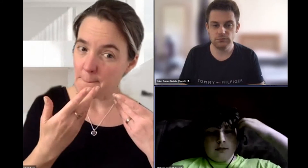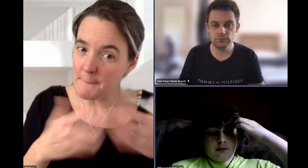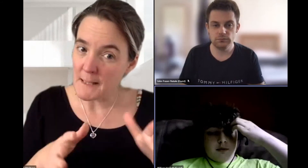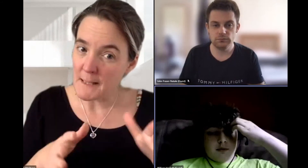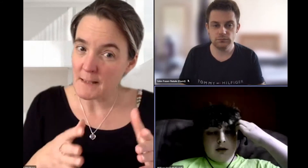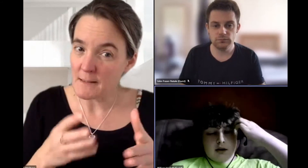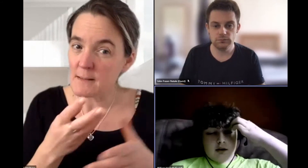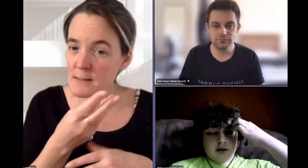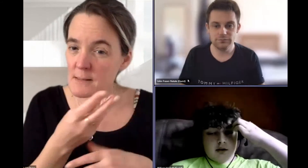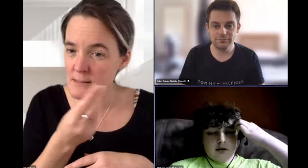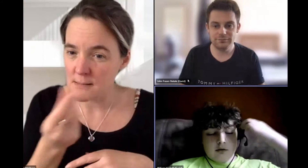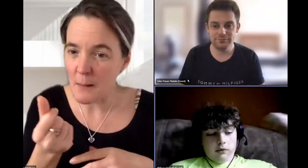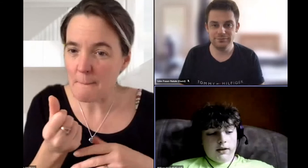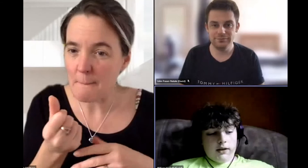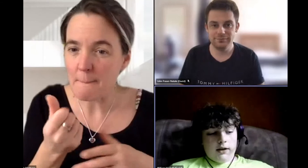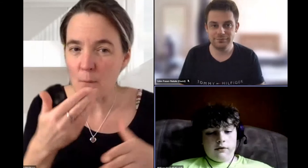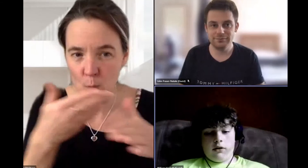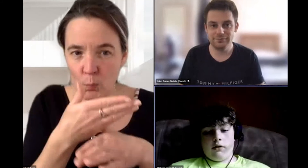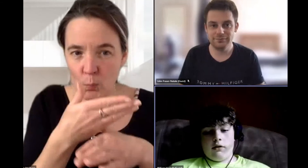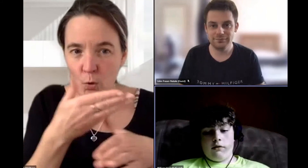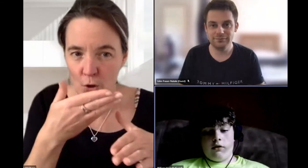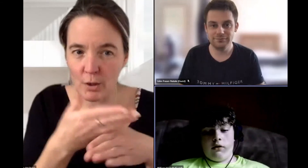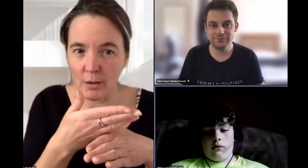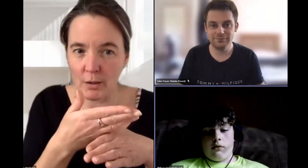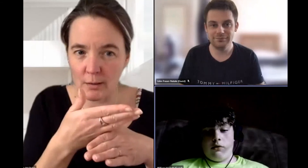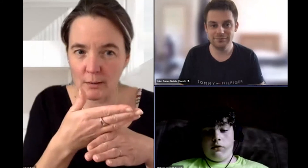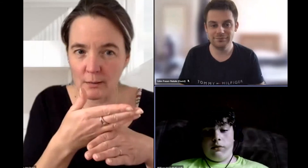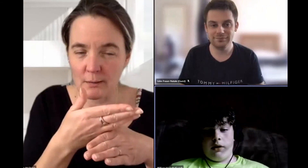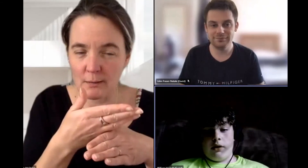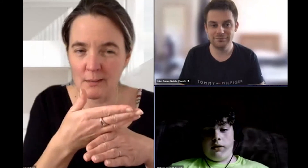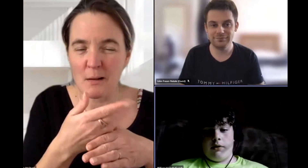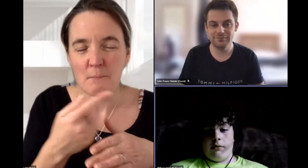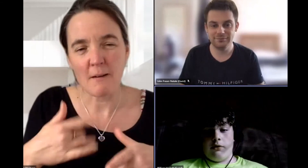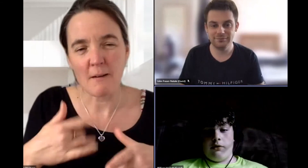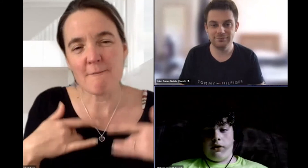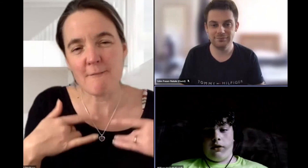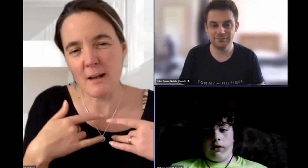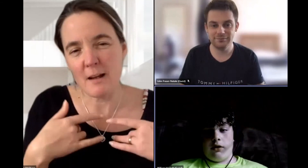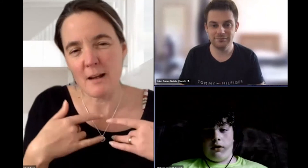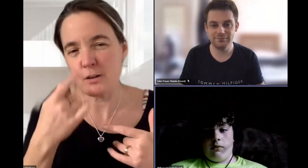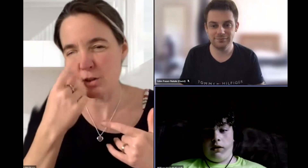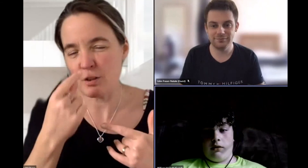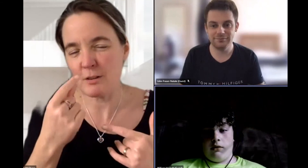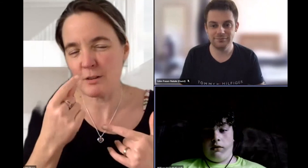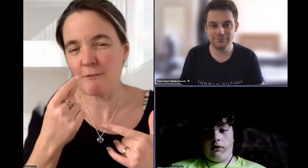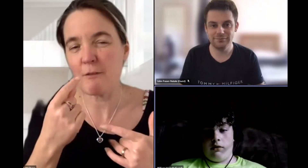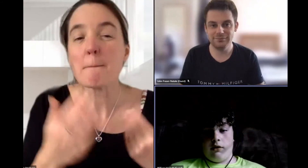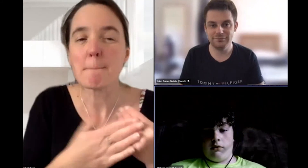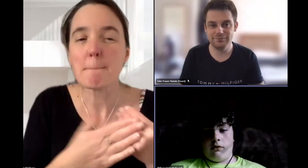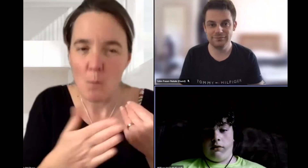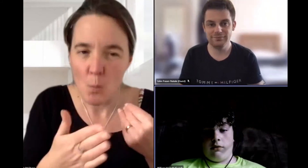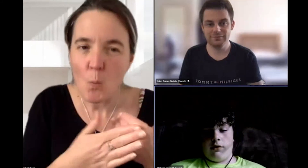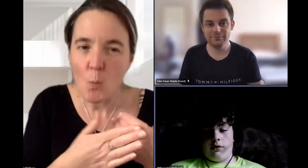ond dwi’n meddwl y gallem ni fod wedi gwneud llawer mwy pe baem wedi cael rhagor o amser